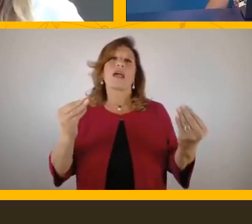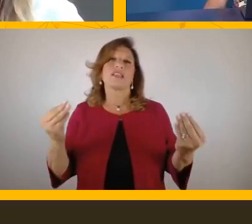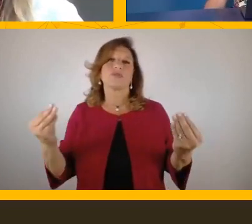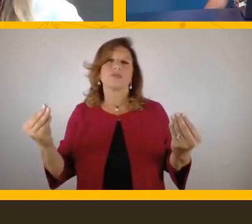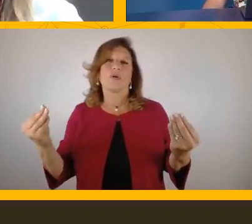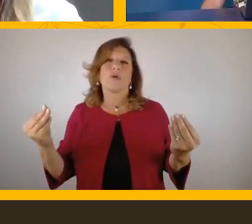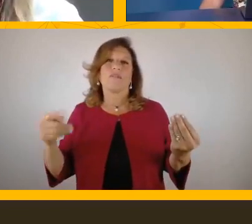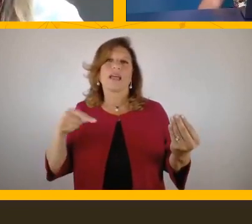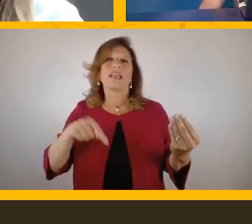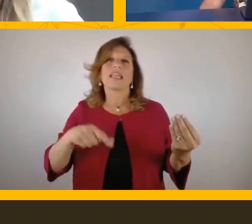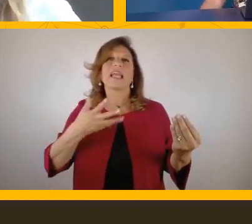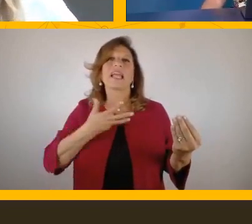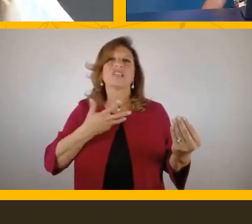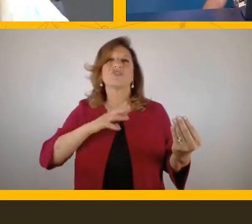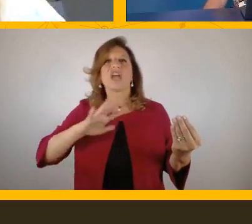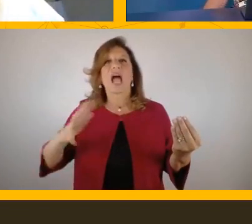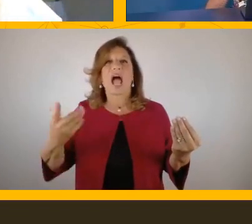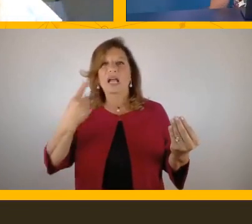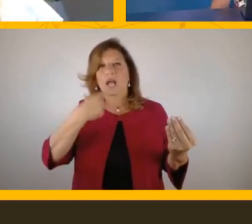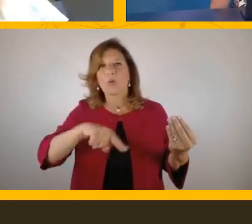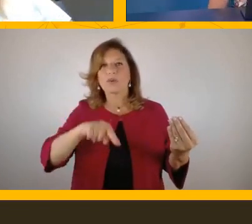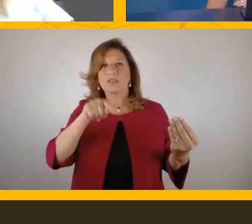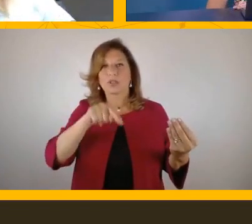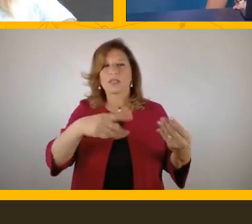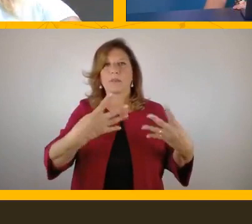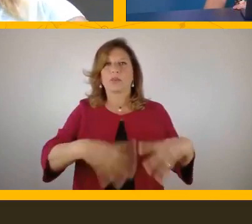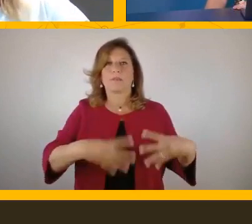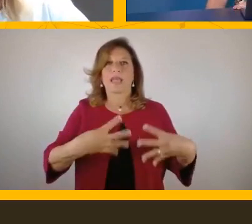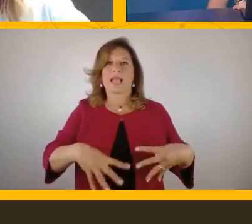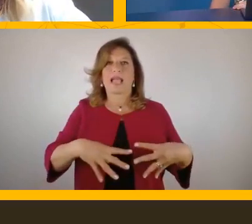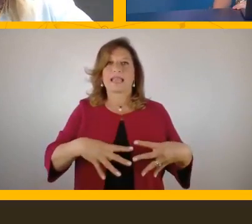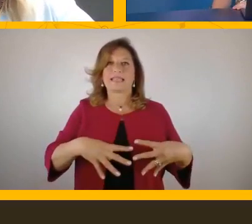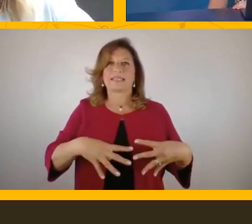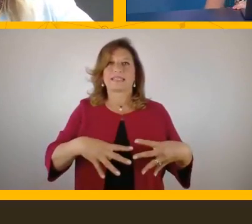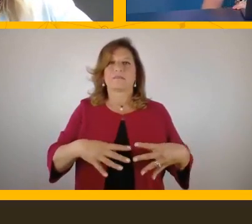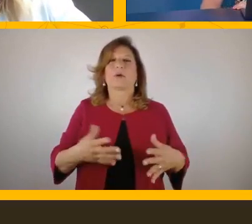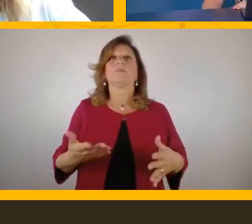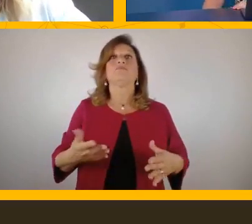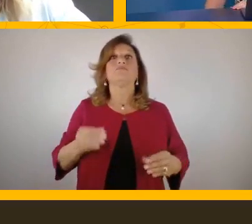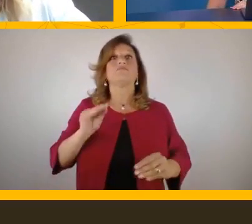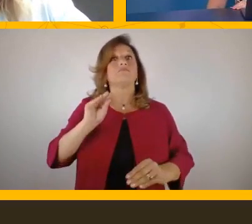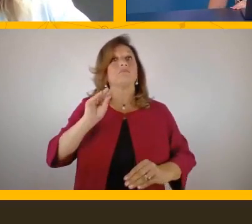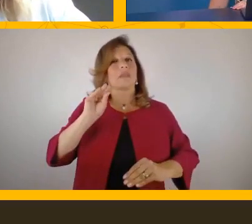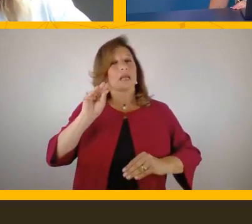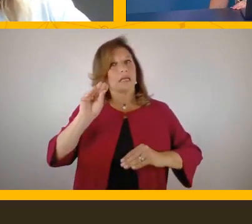ragazzi che c'è anche questo